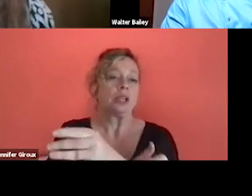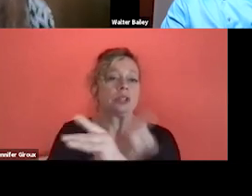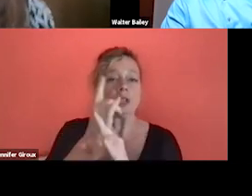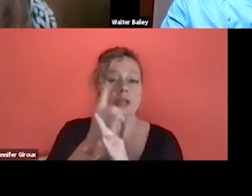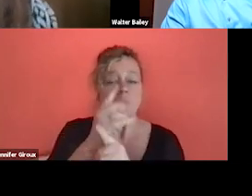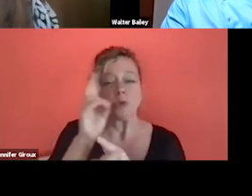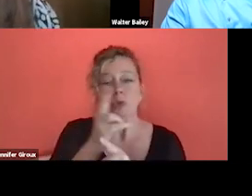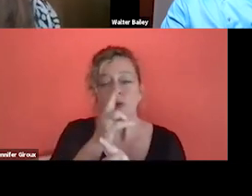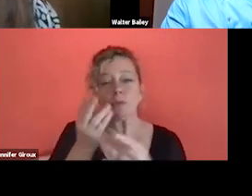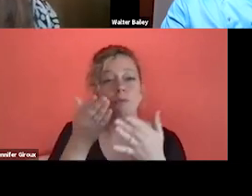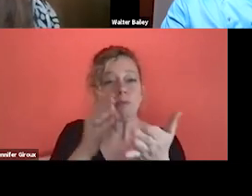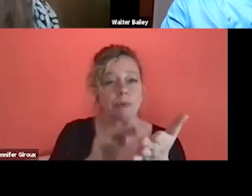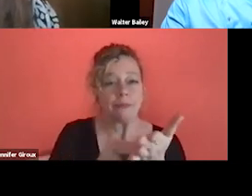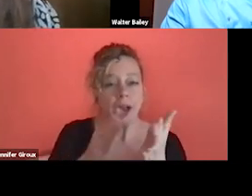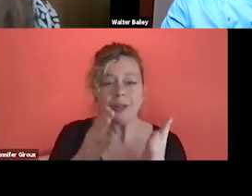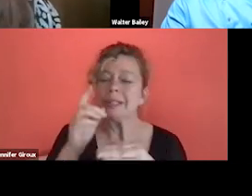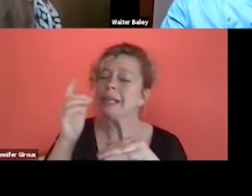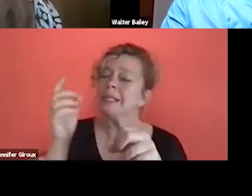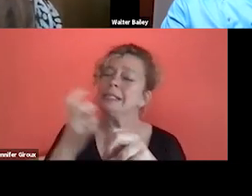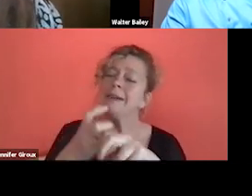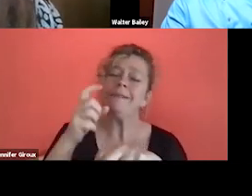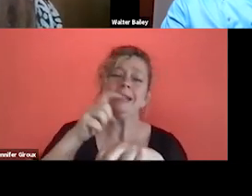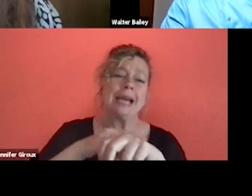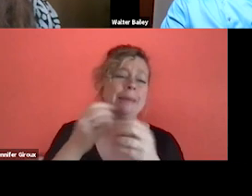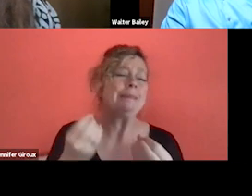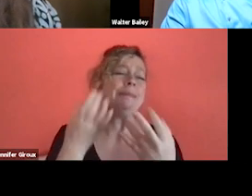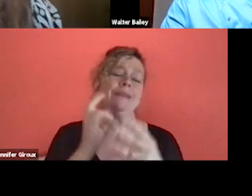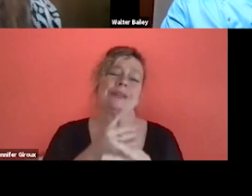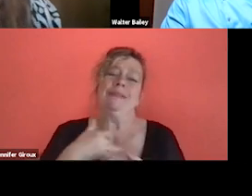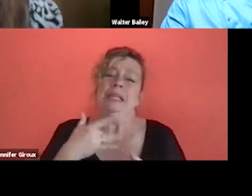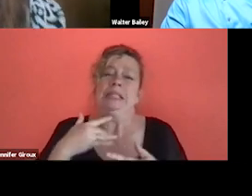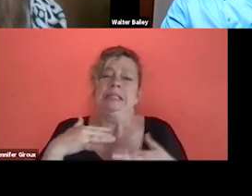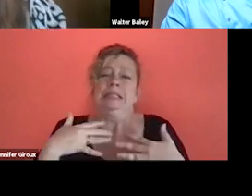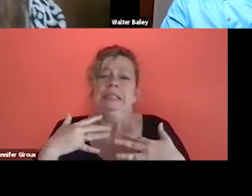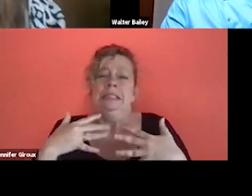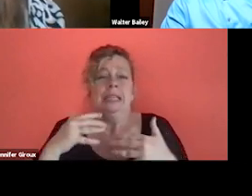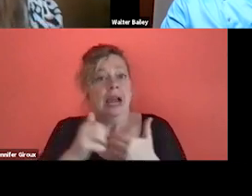"Este ha sido un momento realmente difícil. Muchos de nosotros nos sentimos ansiosos. ¿Cómo estás?"